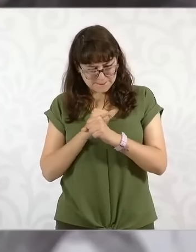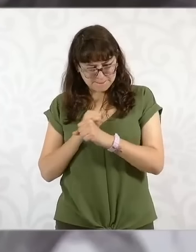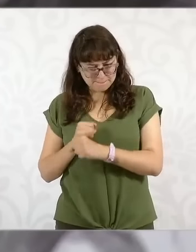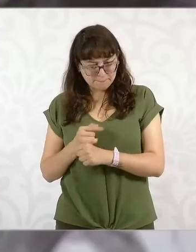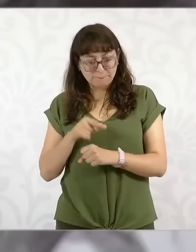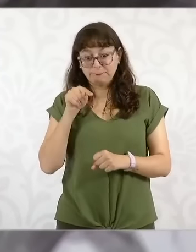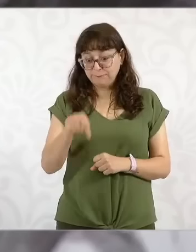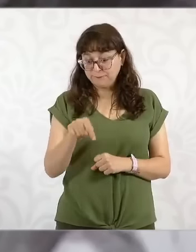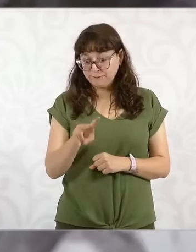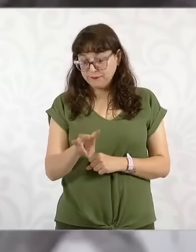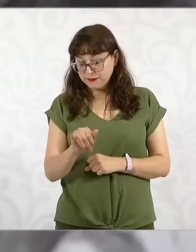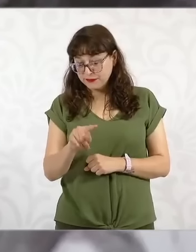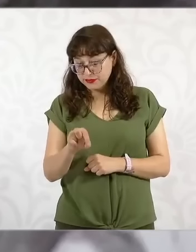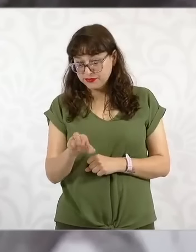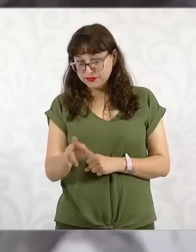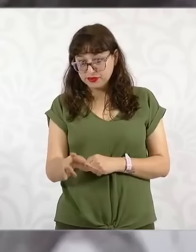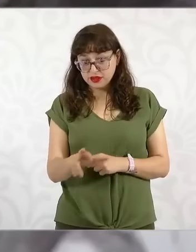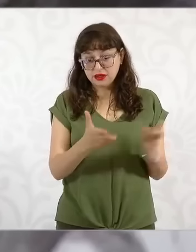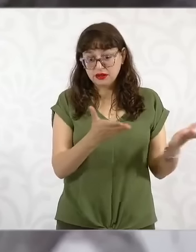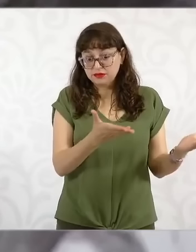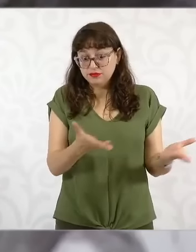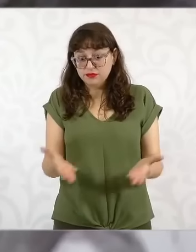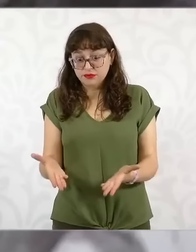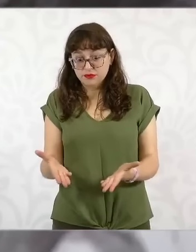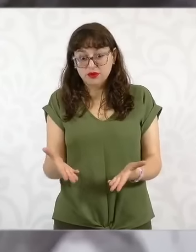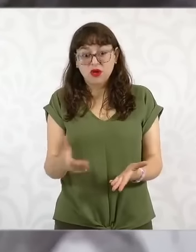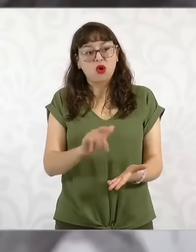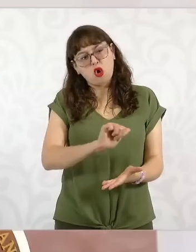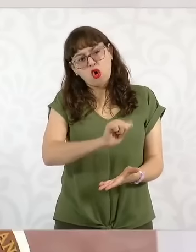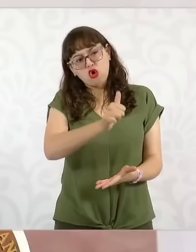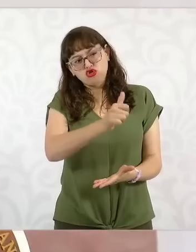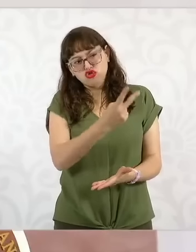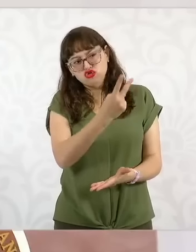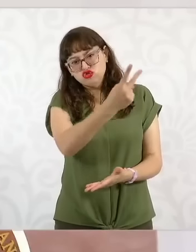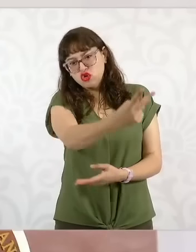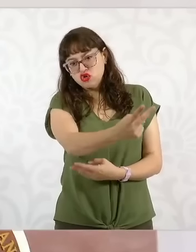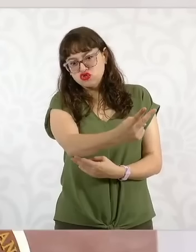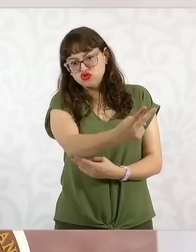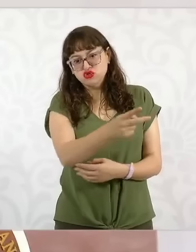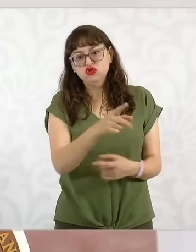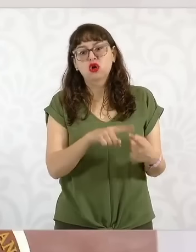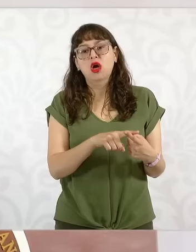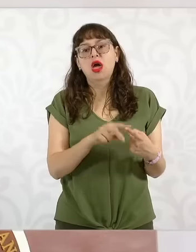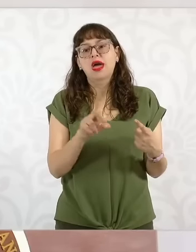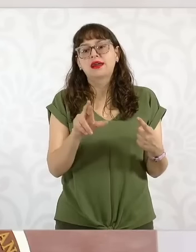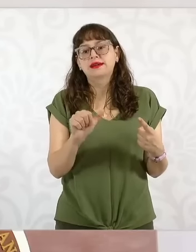Víctor Manuel arribó al lugar de los hechos en compañía de otros dos sujetos, Ramiro y Fernando.